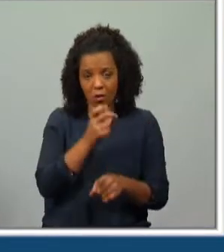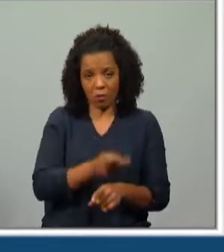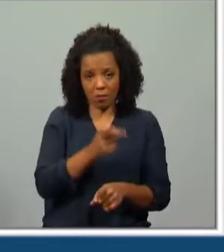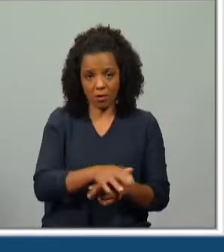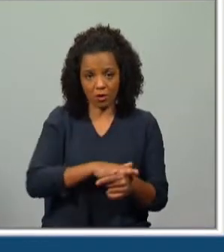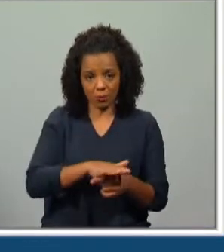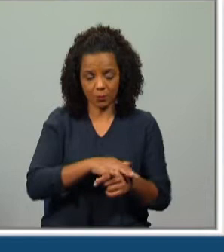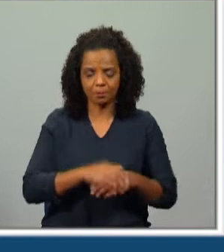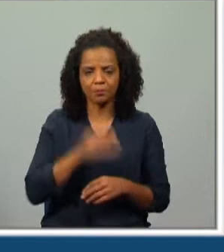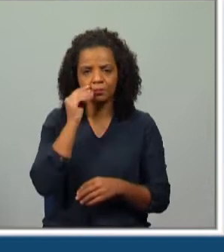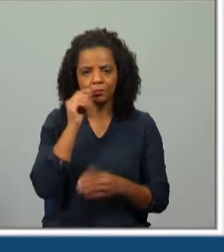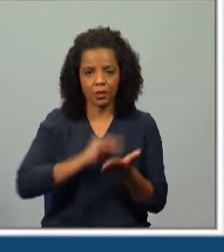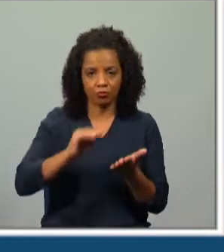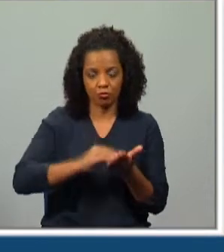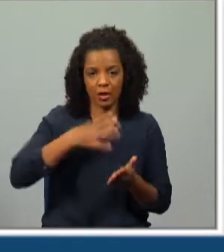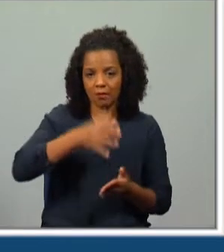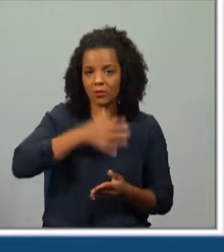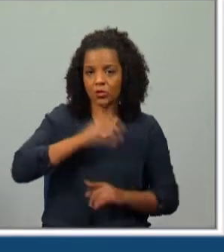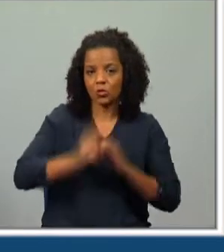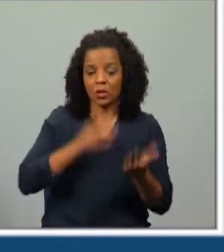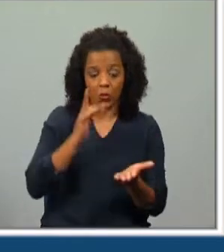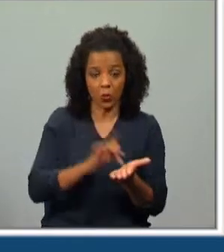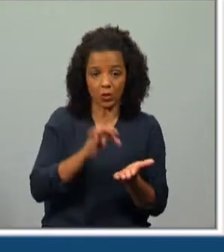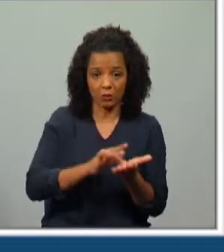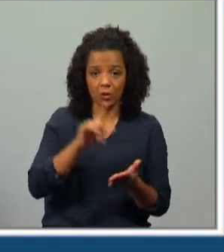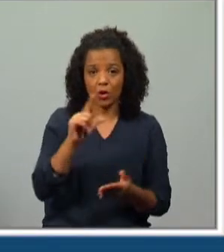o autor pretende assim dizer-nos que o livro de Luiz se puder cuja ação 作者打算告訴我們，如果可以的話，路易斯的書